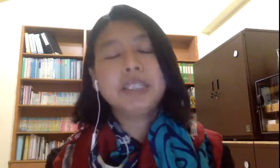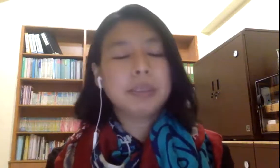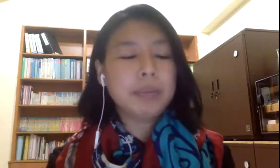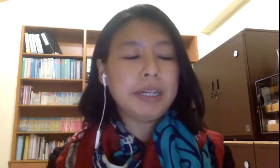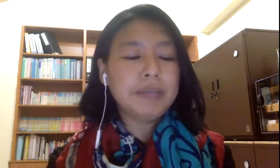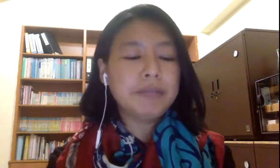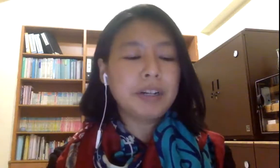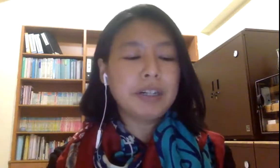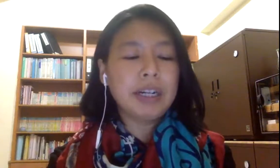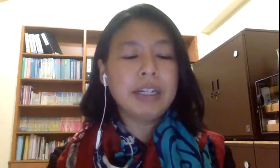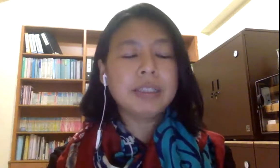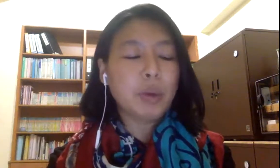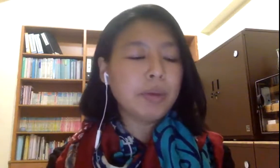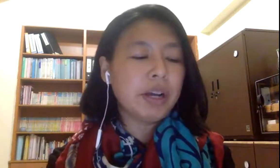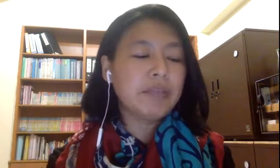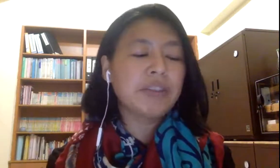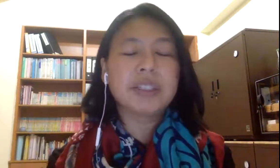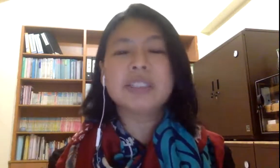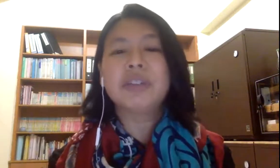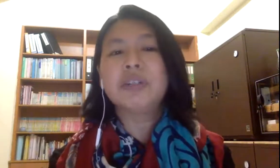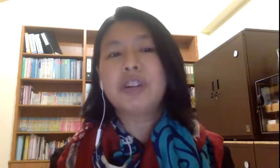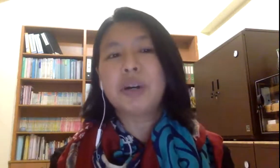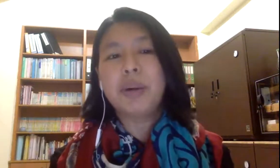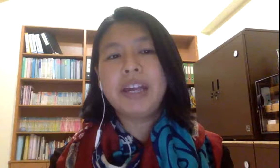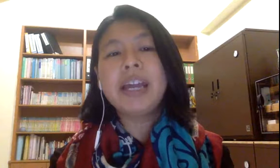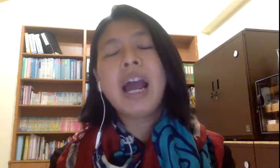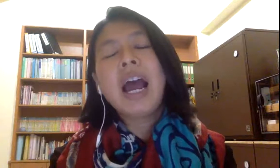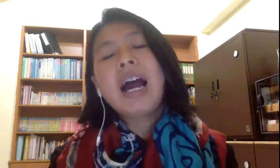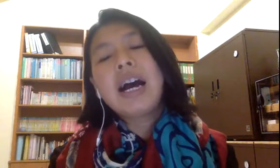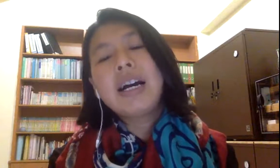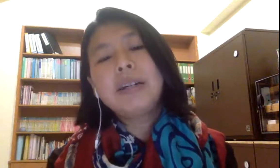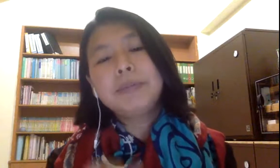على استضافتي للمشاركة في هذا المؤتمر من مكان بعيد جدا